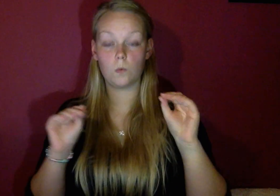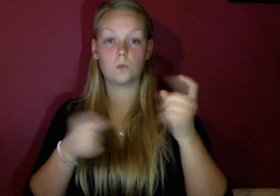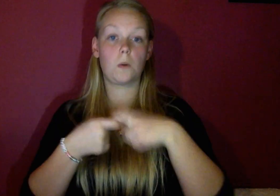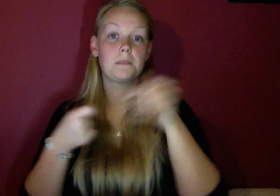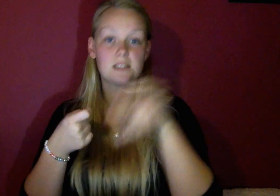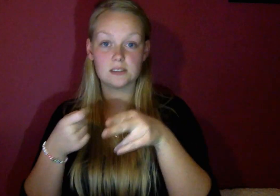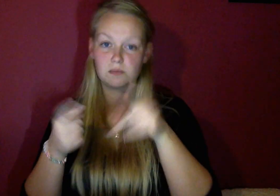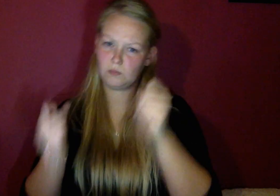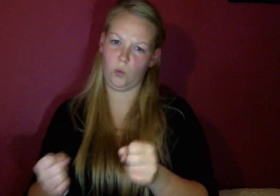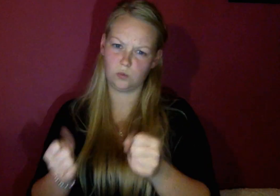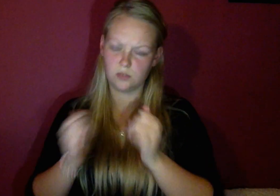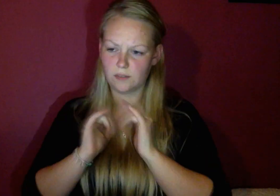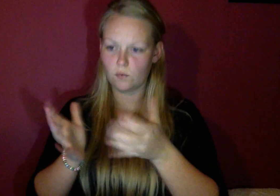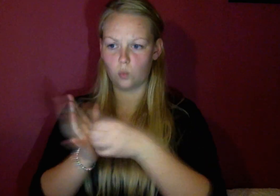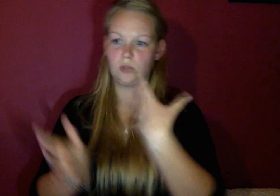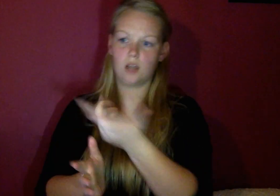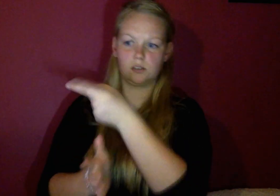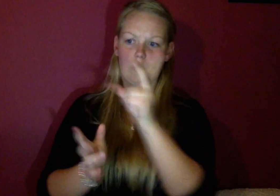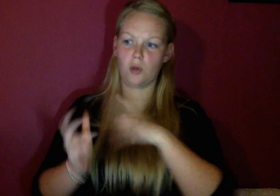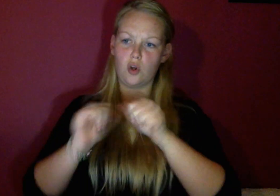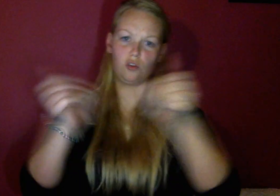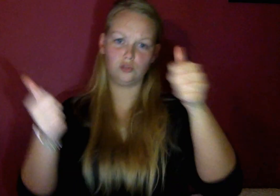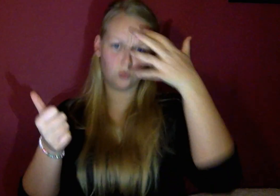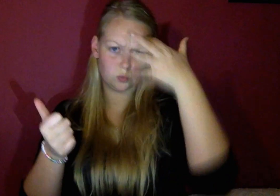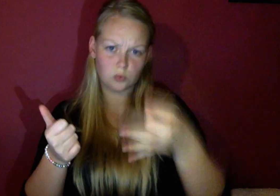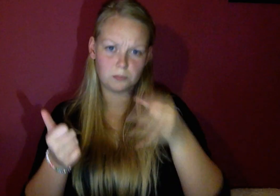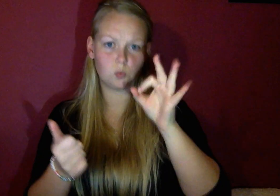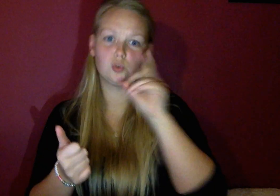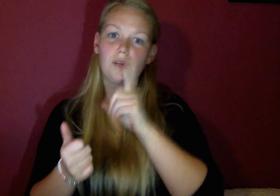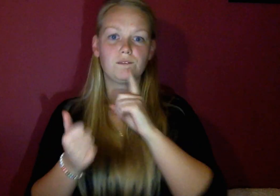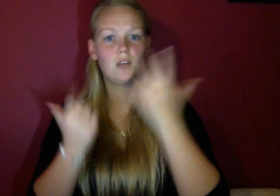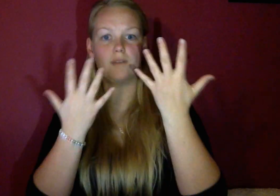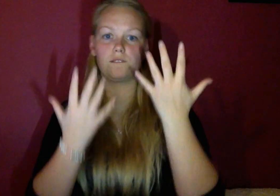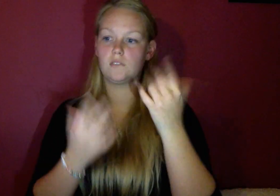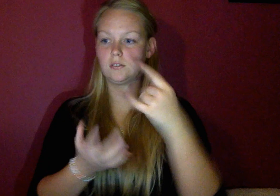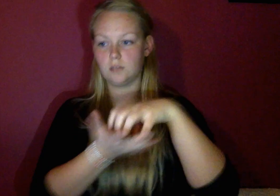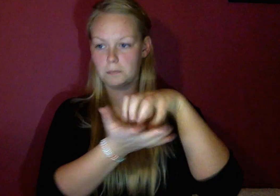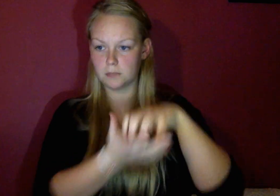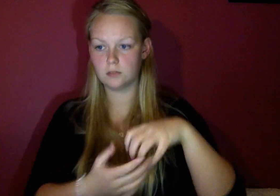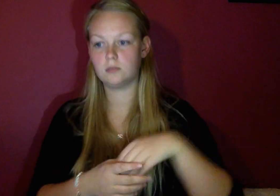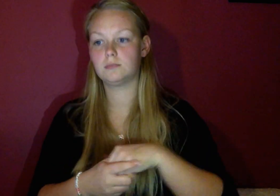kopplas in, vilket de måste. Självklart för att de har största kunskap i hur en döv lever i samhället.